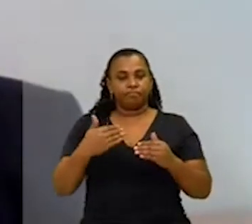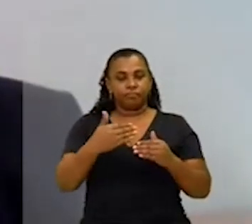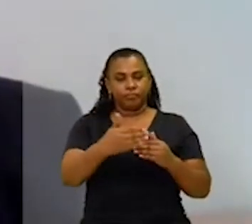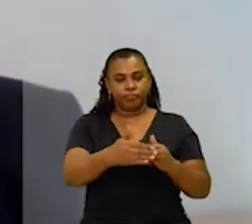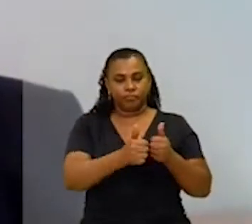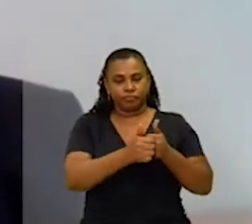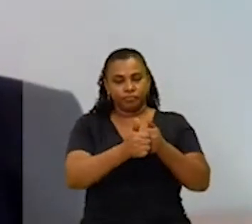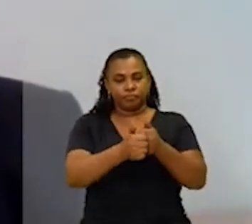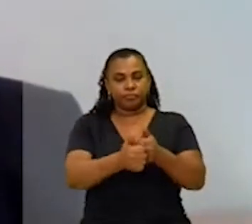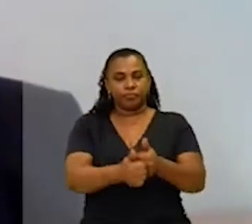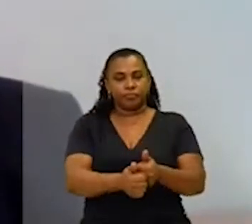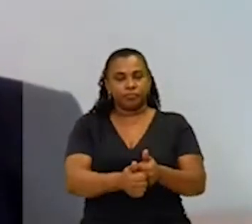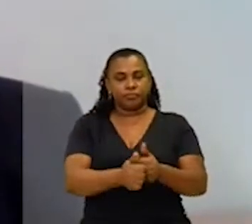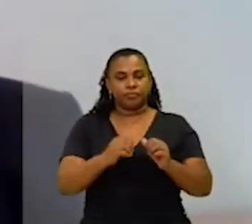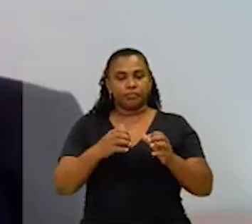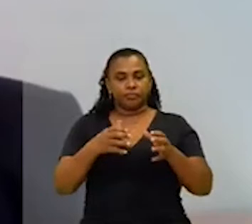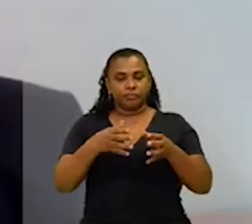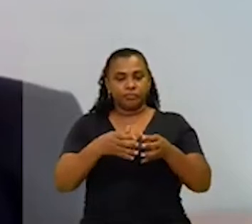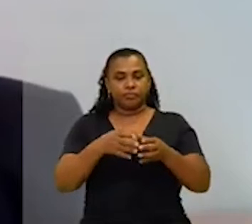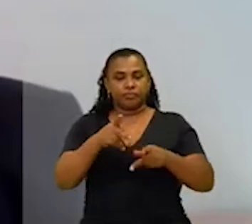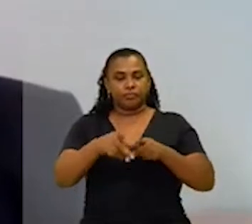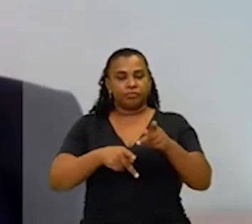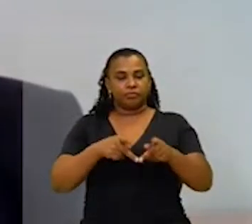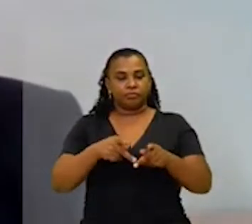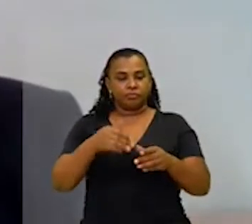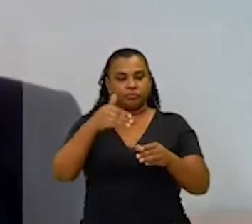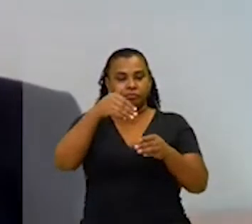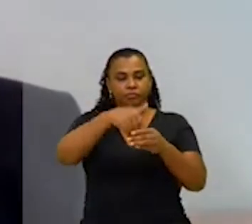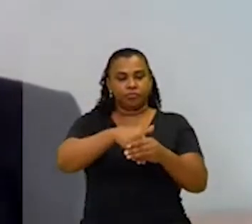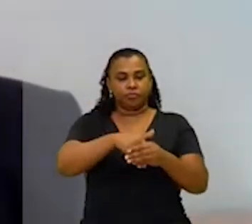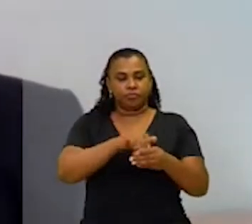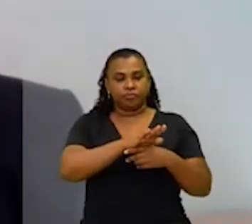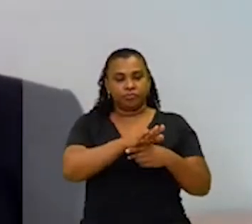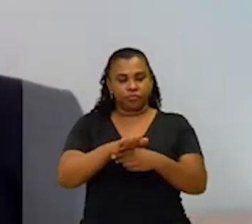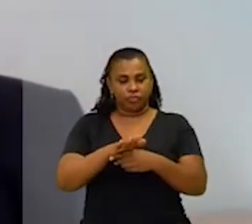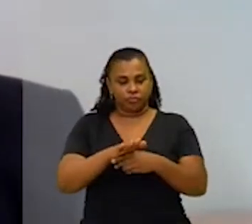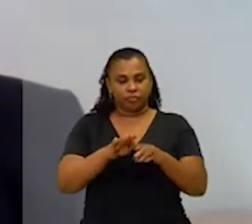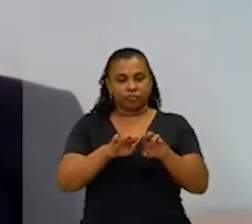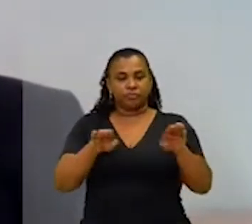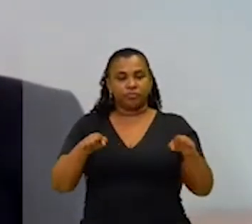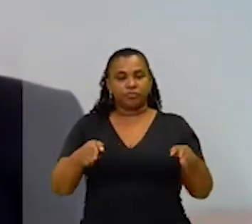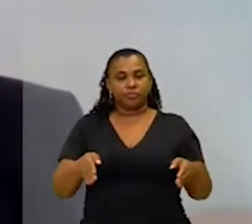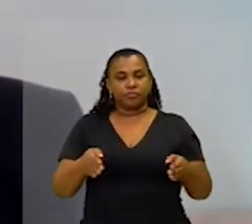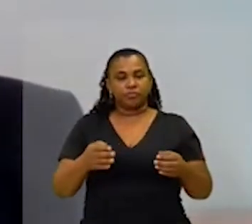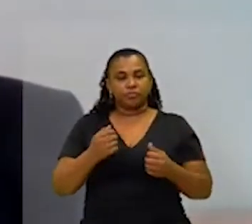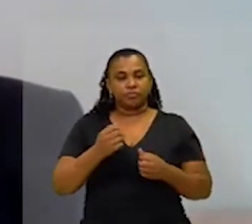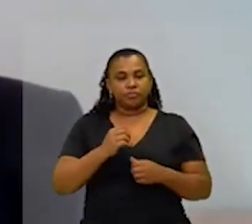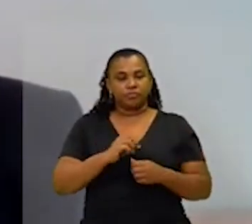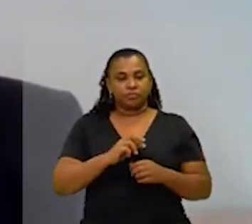eleitores põe a mesa virtual as seguintes autoridades senhora assessora jurídica da